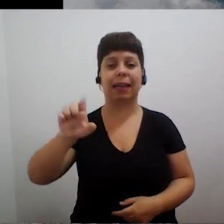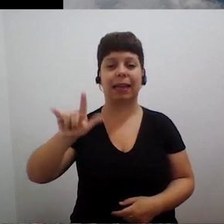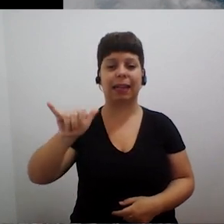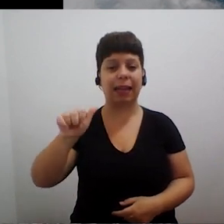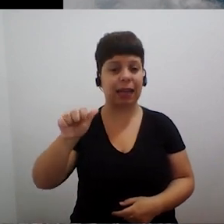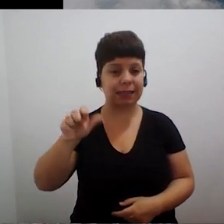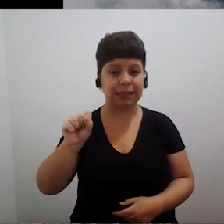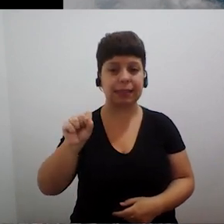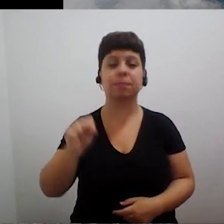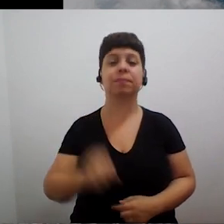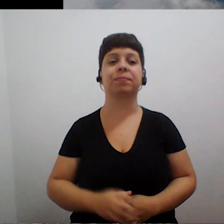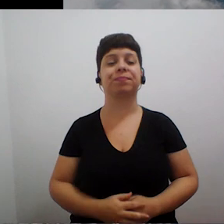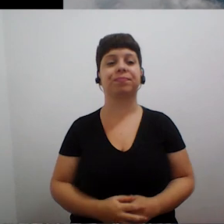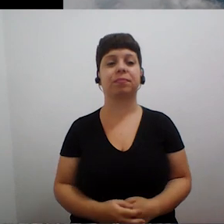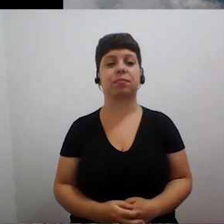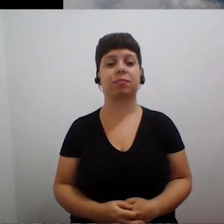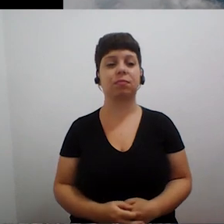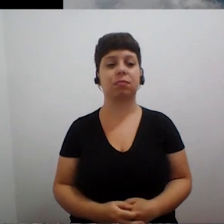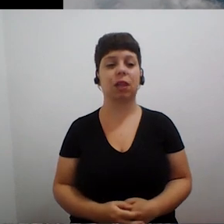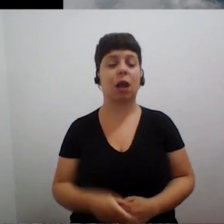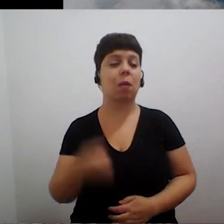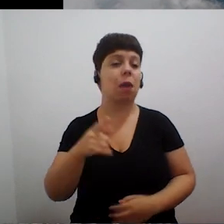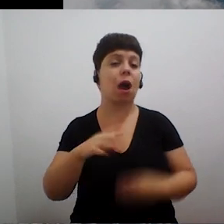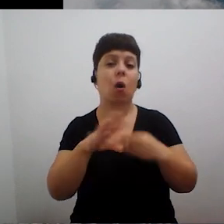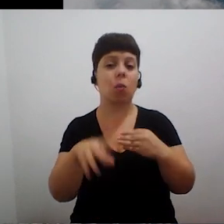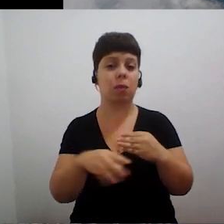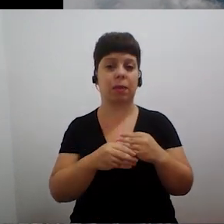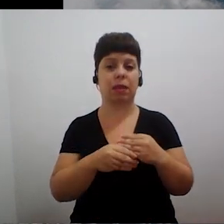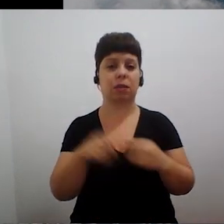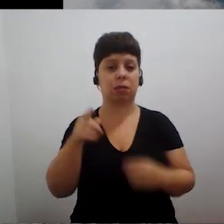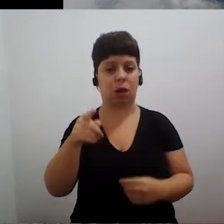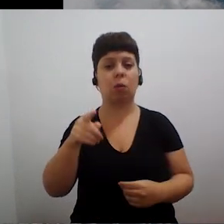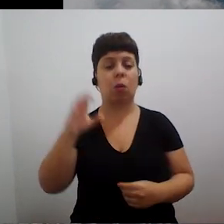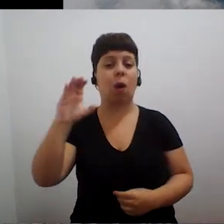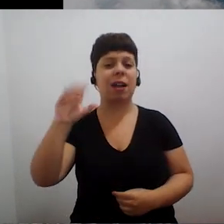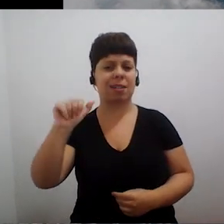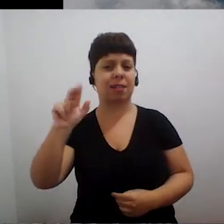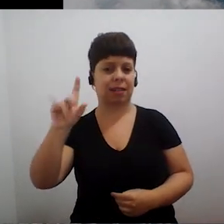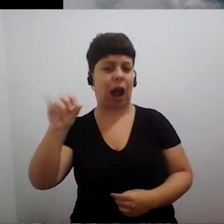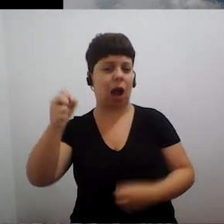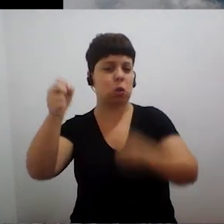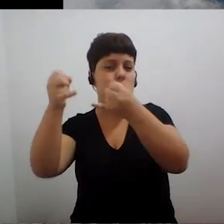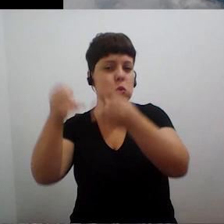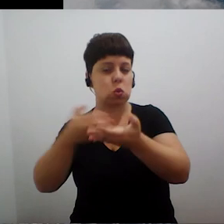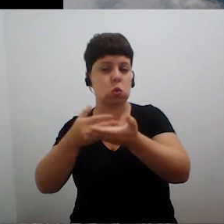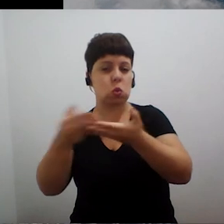para que a gente pudesse complementar essa visão inicial que o Carlos trouxe